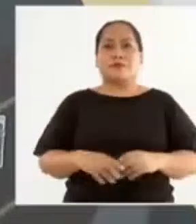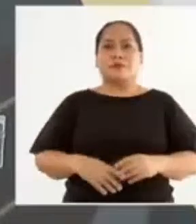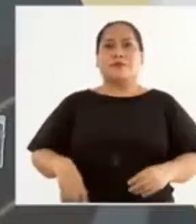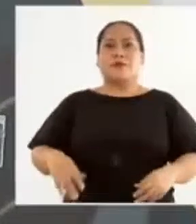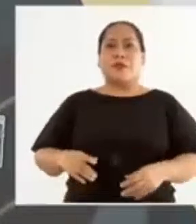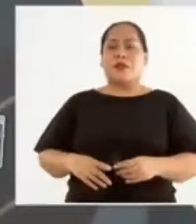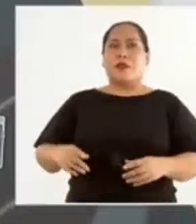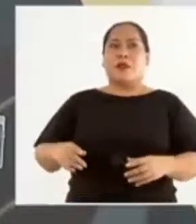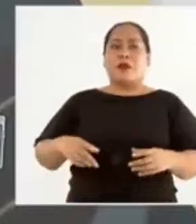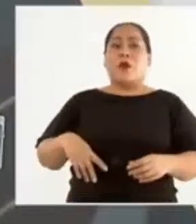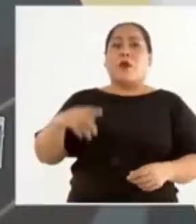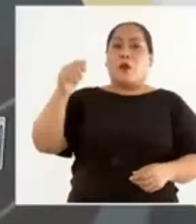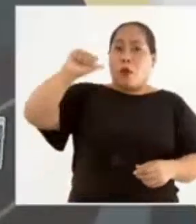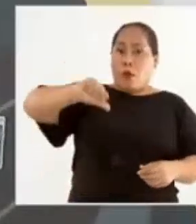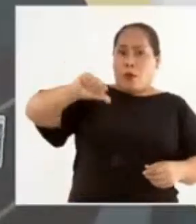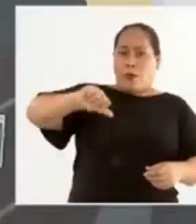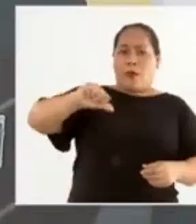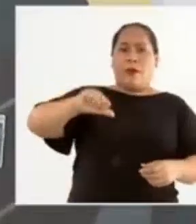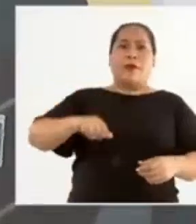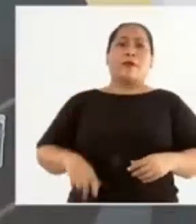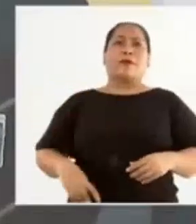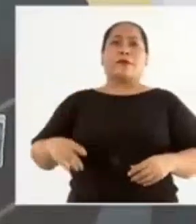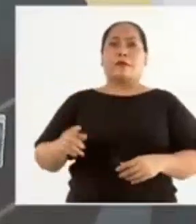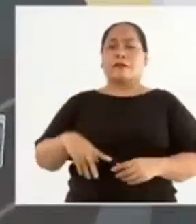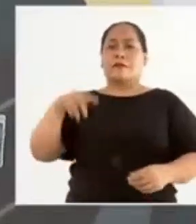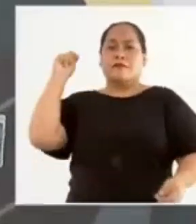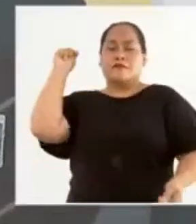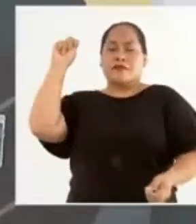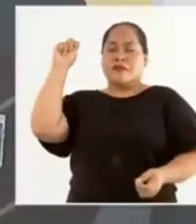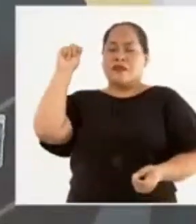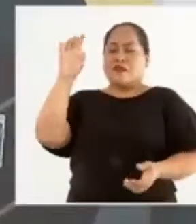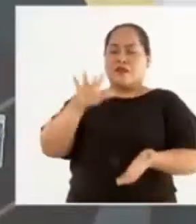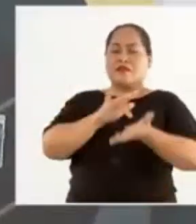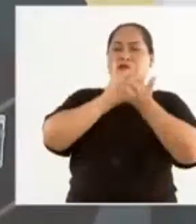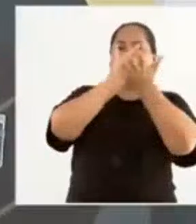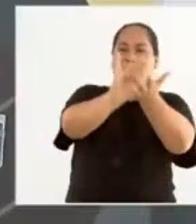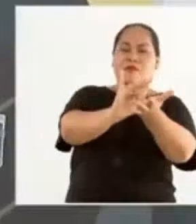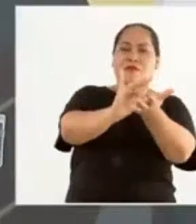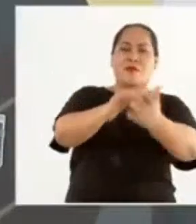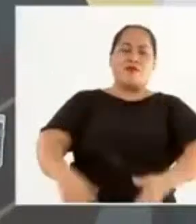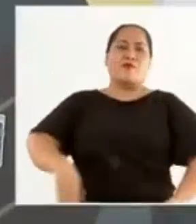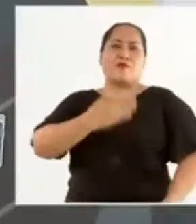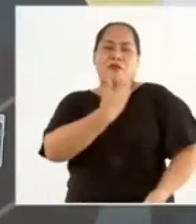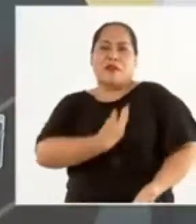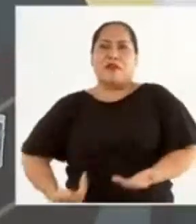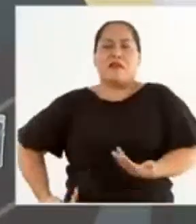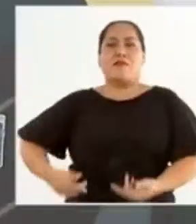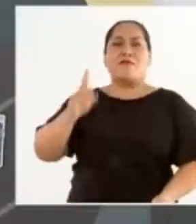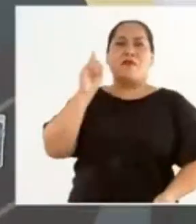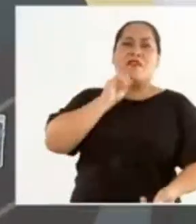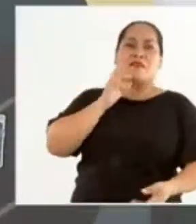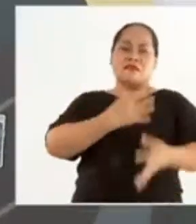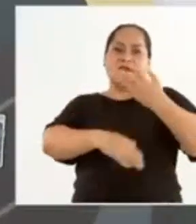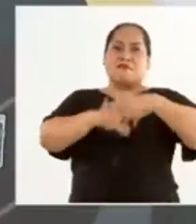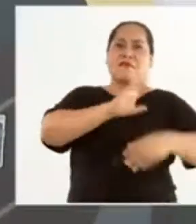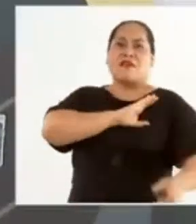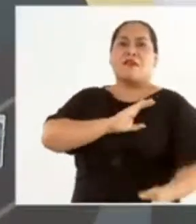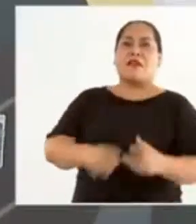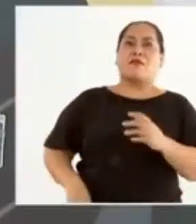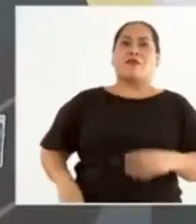sabemos, que Tabasco cuenta con la presidenta y la presidenta cuenta con Tabasco. Hoy nos acompaña en